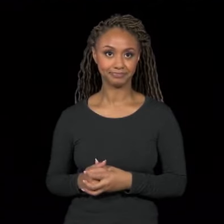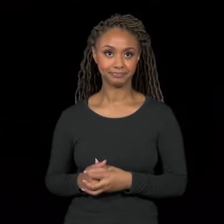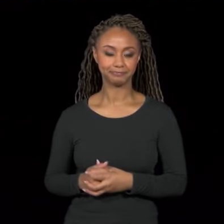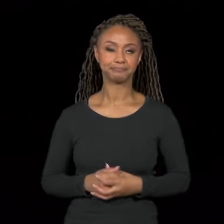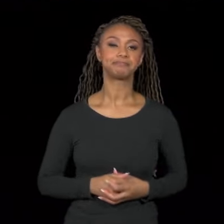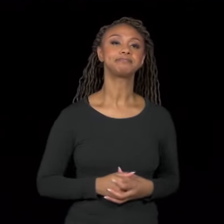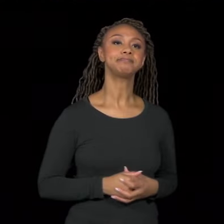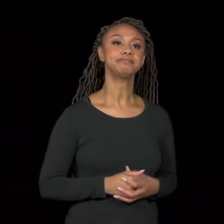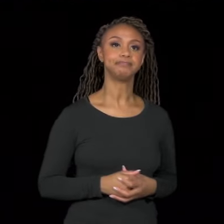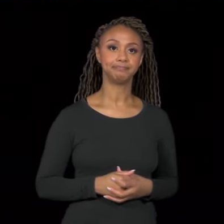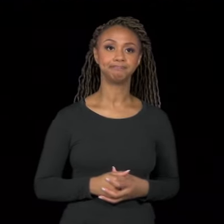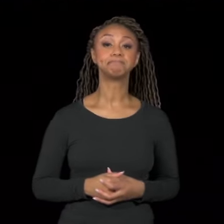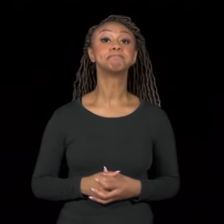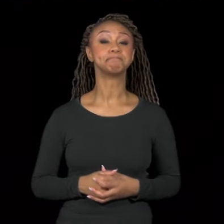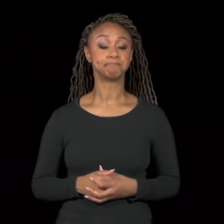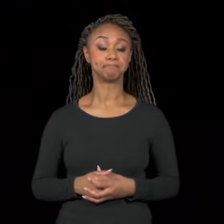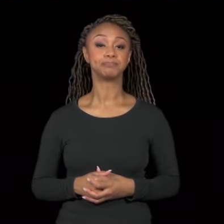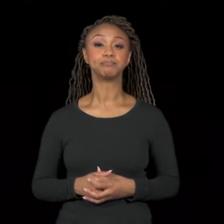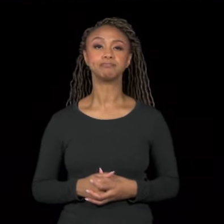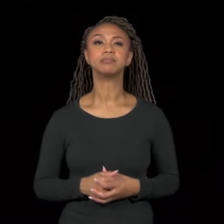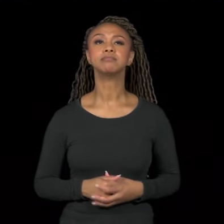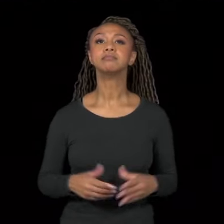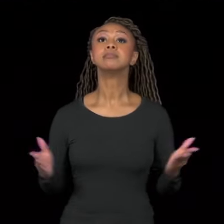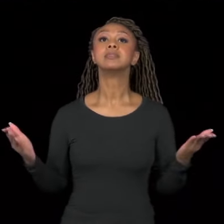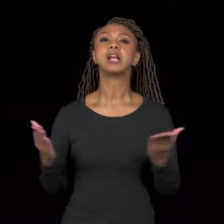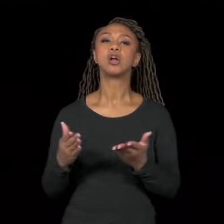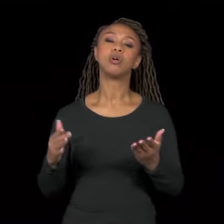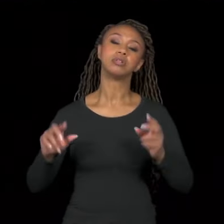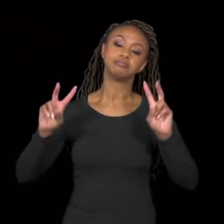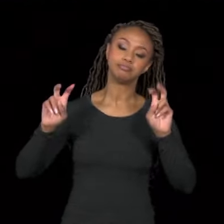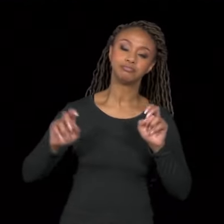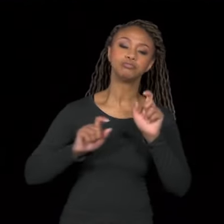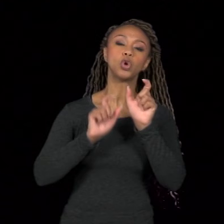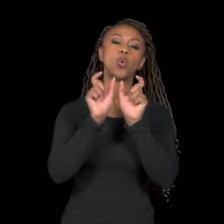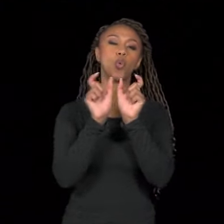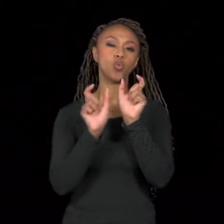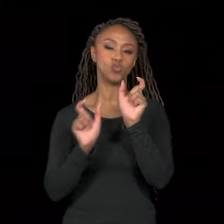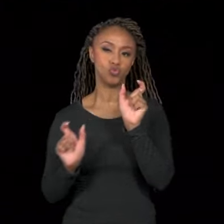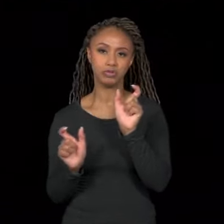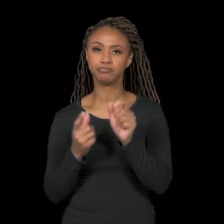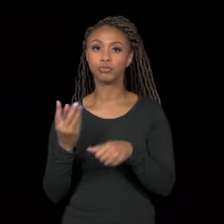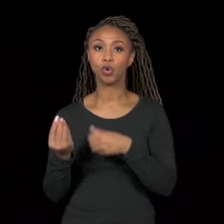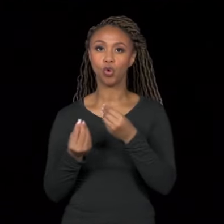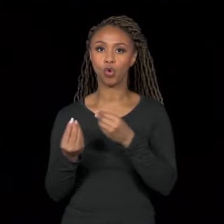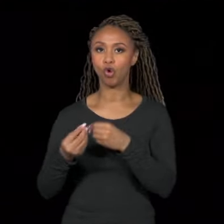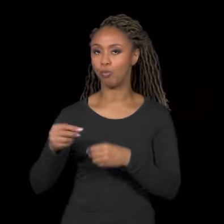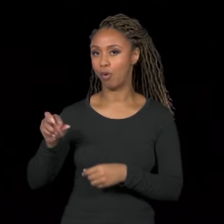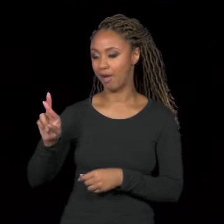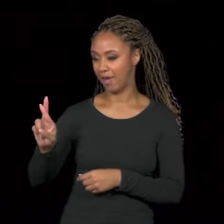BOM, OLHANDO UM POUCO PARA O CONCEITO DO MODELO ENTIDADE-RELACIONAMENTO. ENTÃO LÁ NO CONCEITO A GENTE DIZ O SEGUINTE: